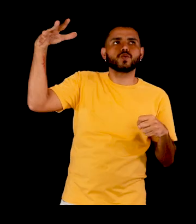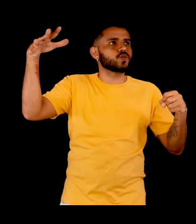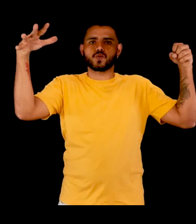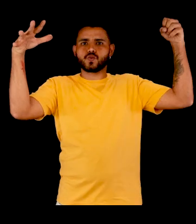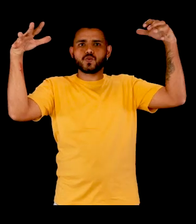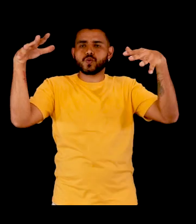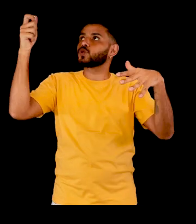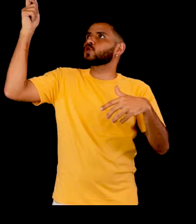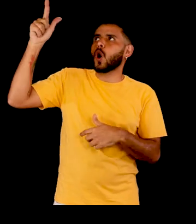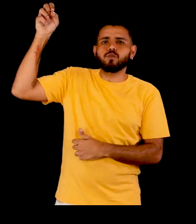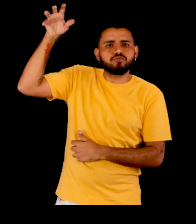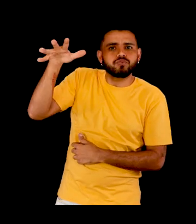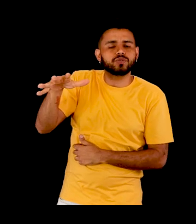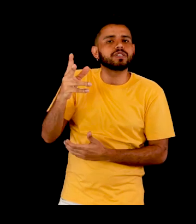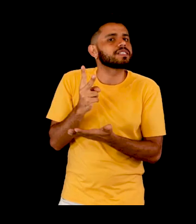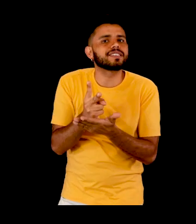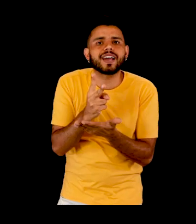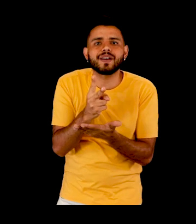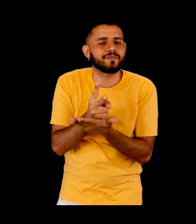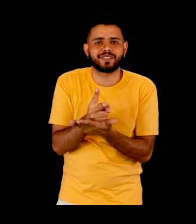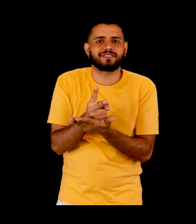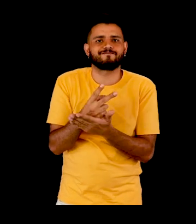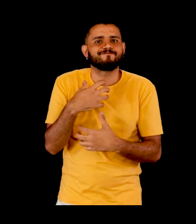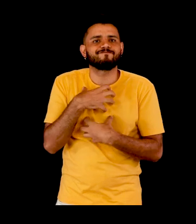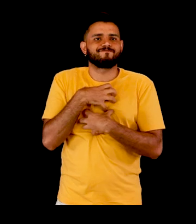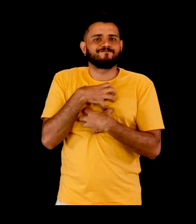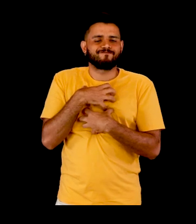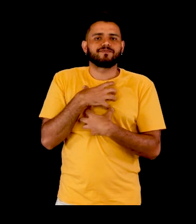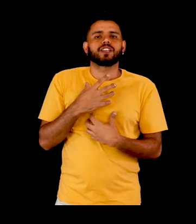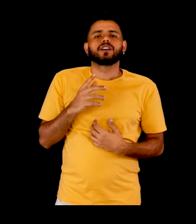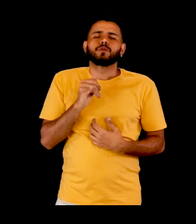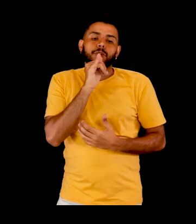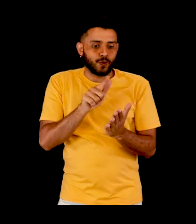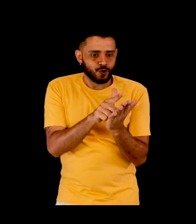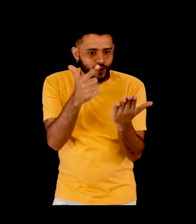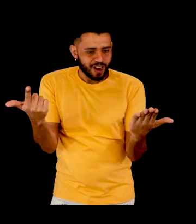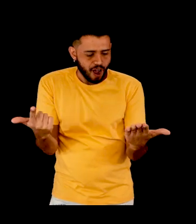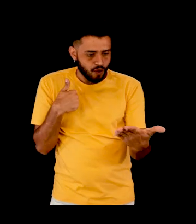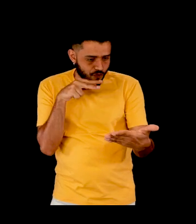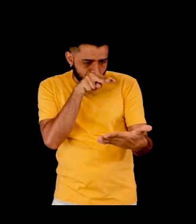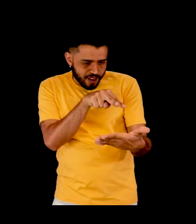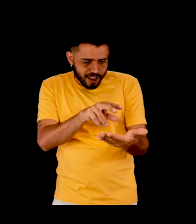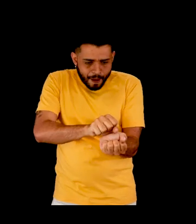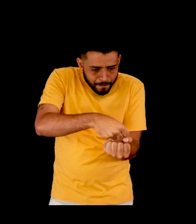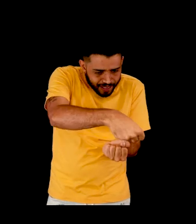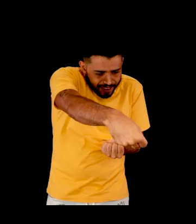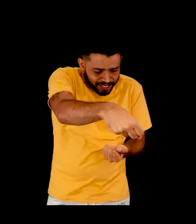Eu gostava de abrir o jornal e olhar as plantas. Então, realmente cresci ouvindo minha mãe e minha avó dizendo: "Ela vai ser arquiteta".